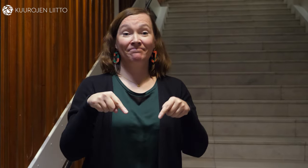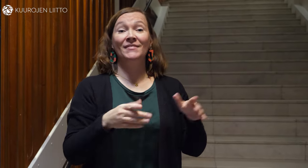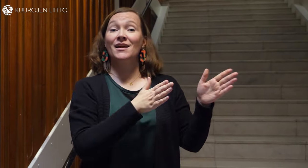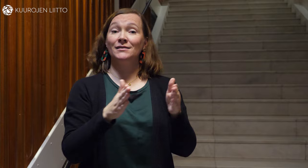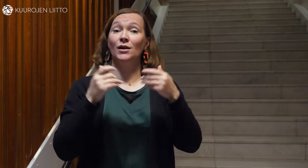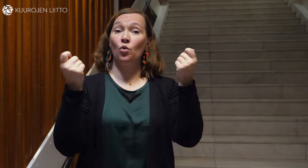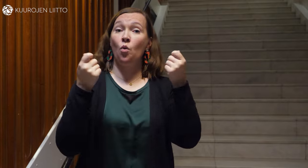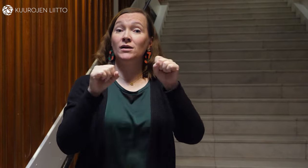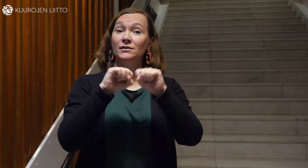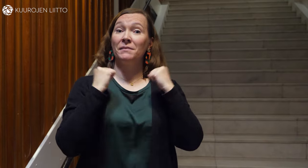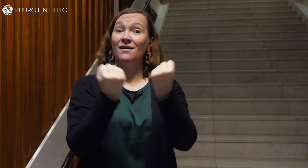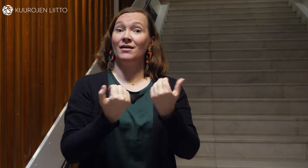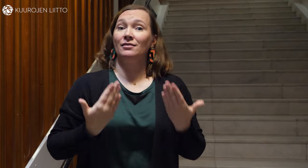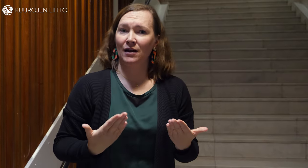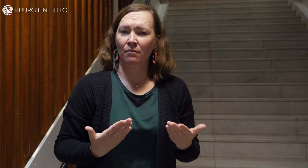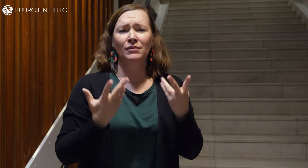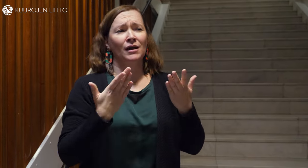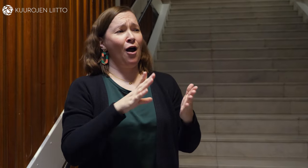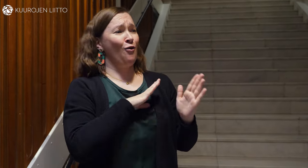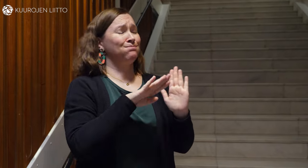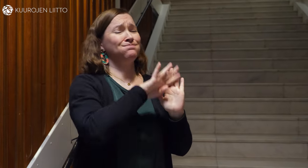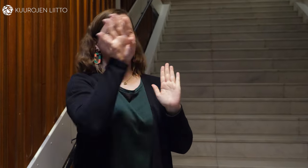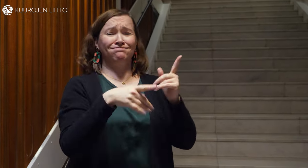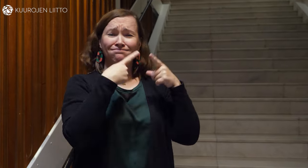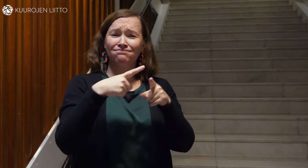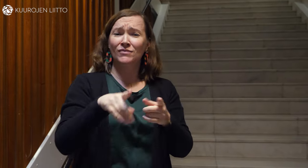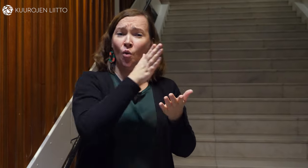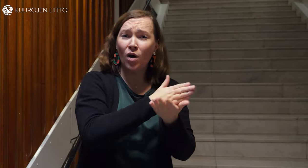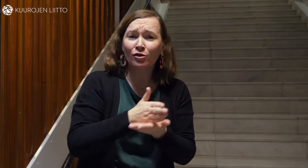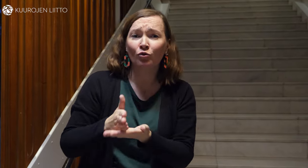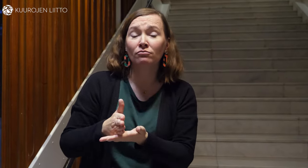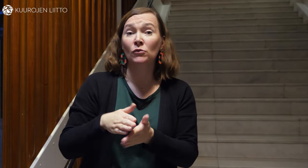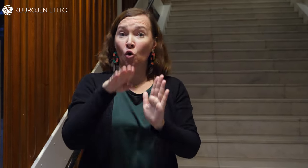Tämän päivän juhlaseminaarissa on luvassa paljon erilaisia luentoja -